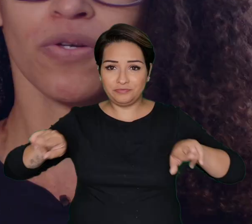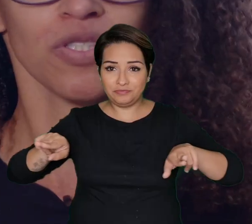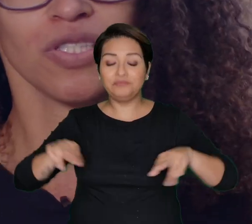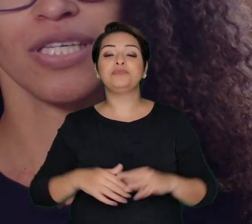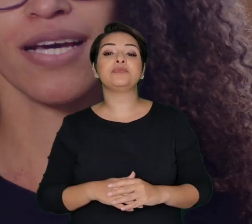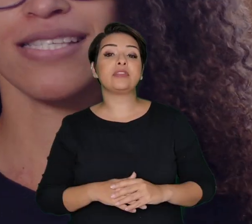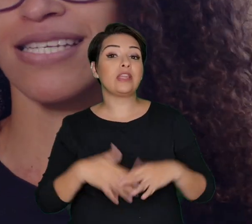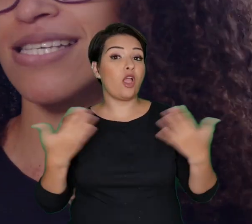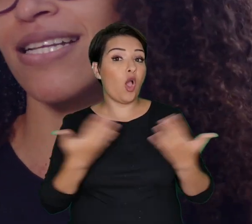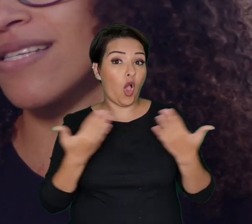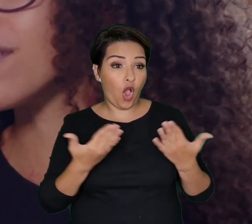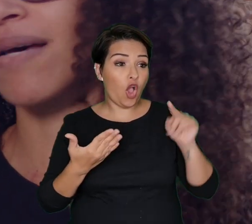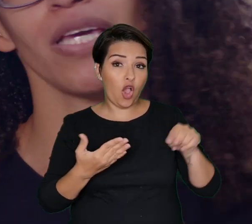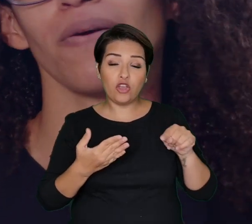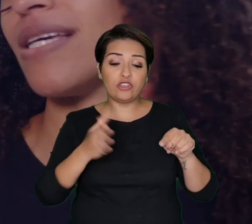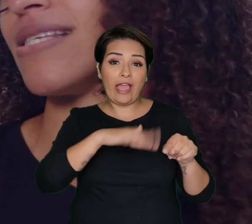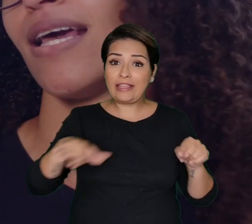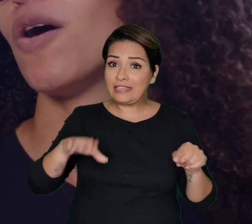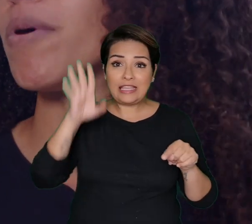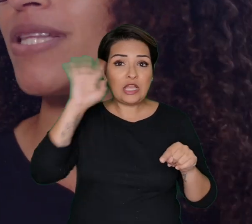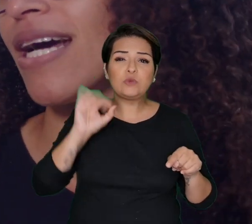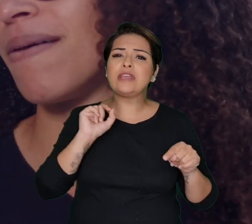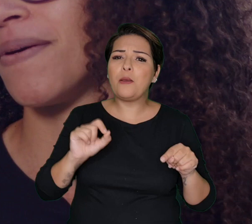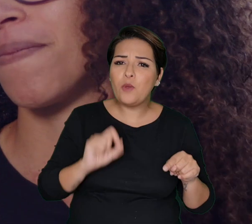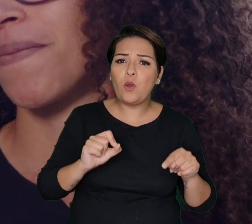Hoje em dia as crianças não sabem reconhecer uma beterraba.